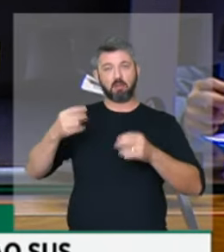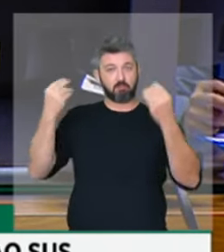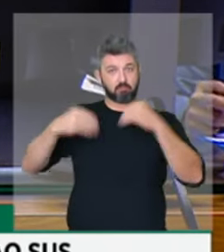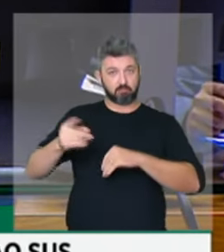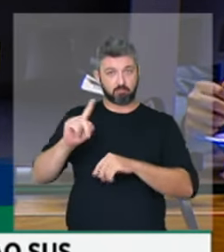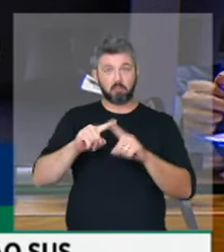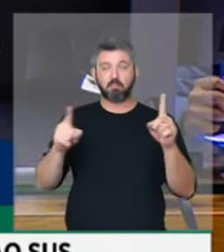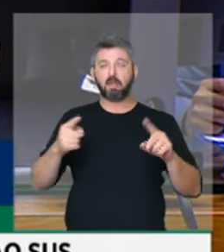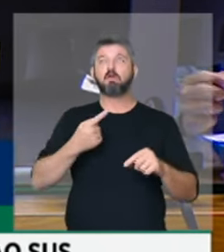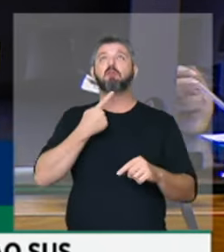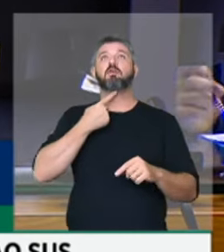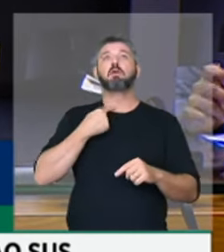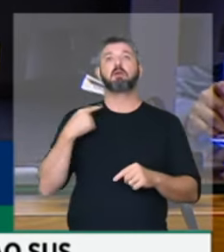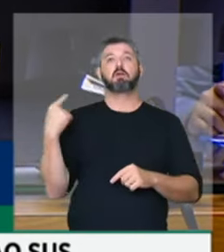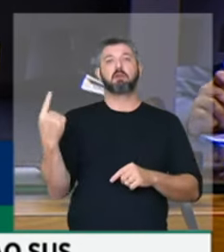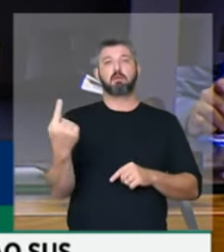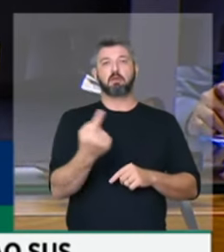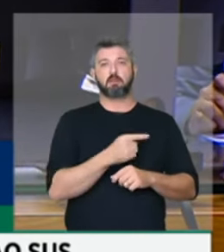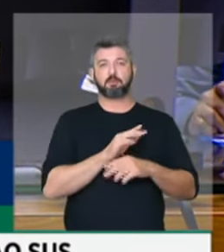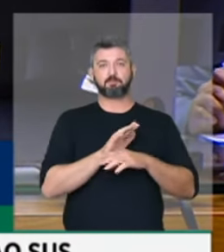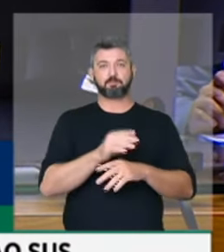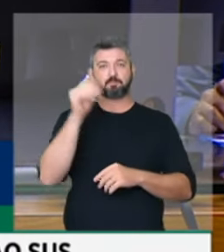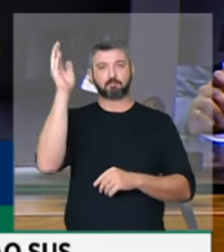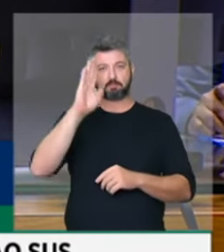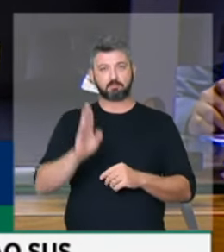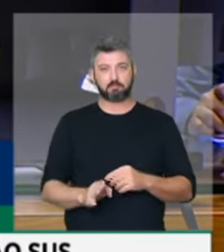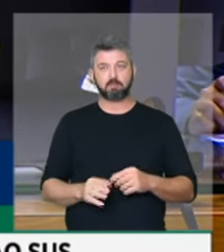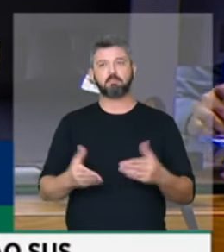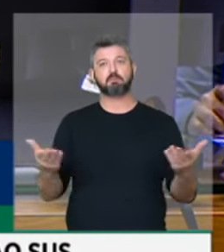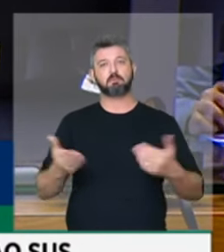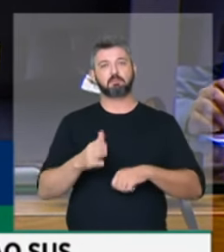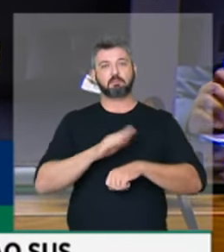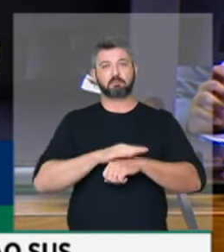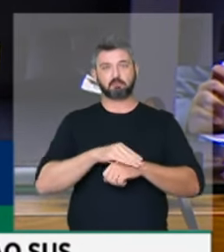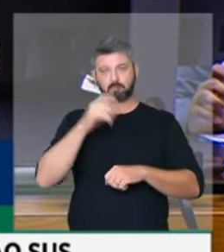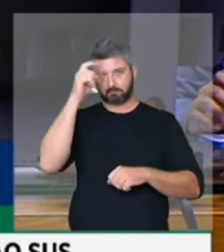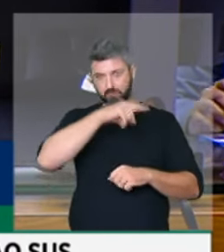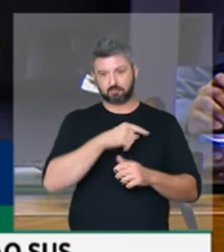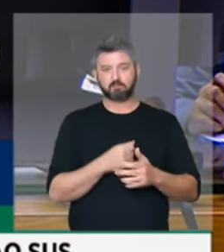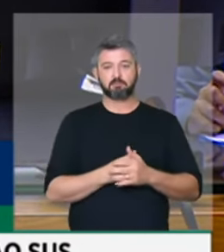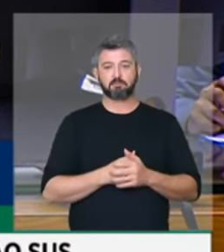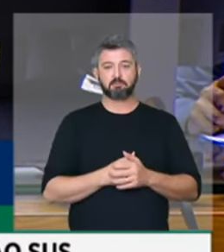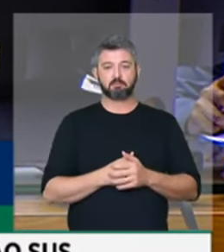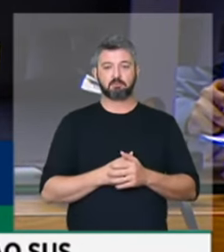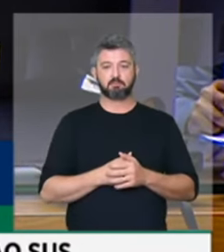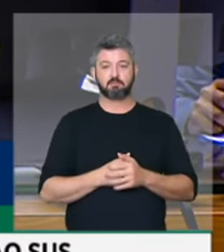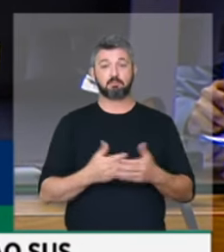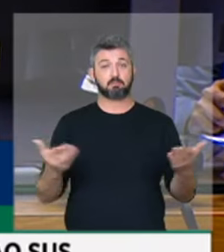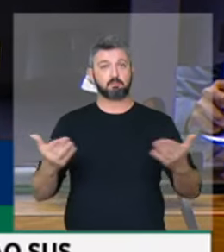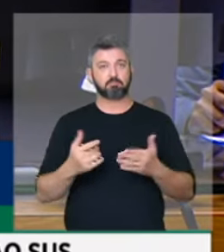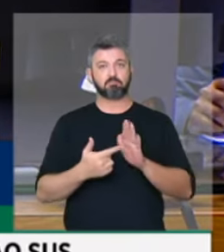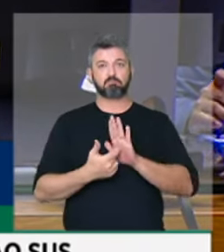AJUDAR O BRASIL NESSE MOMENTO TÃO DIFÍCIL. EU ACHO QUE NÓS ESTAMOS EXPRESSANDO NA PRÁTICA O QUE FOI A REUNIÃO DO COLEGIADO DE LÍDERES E O